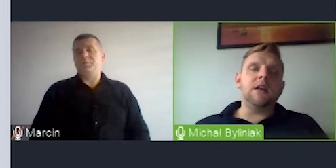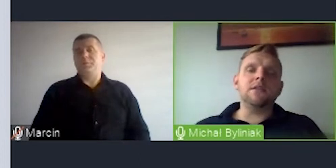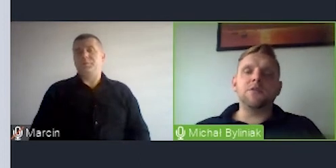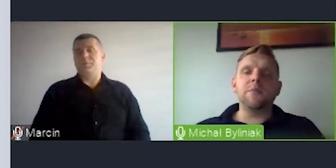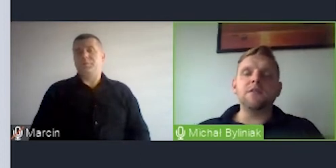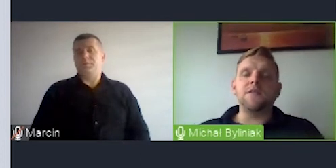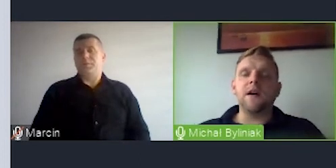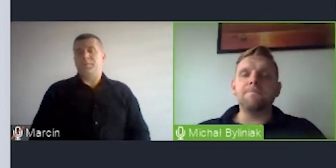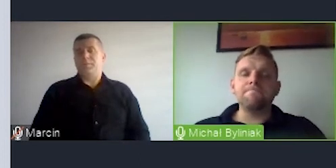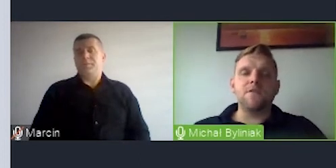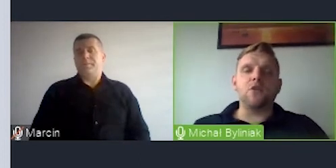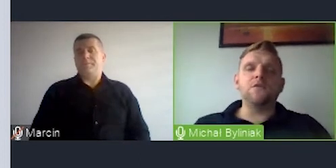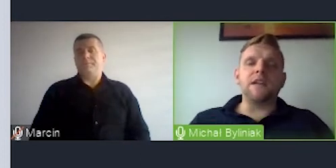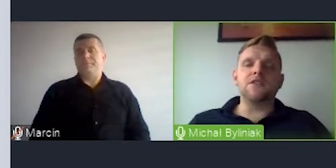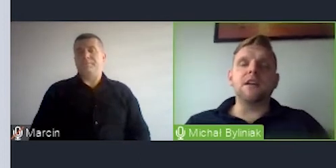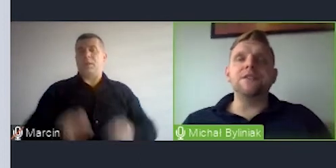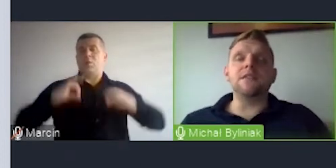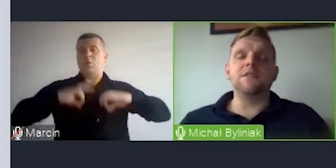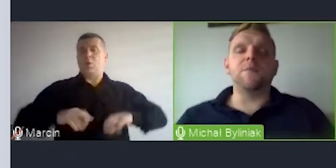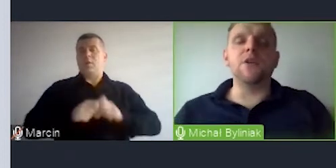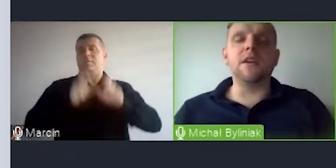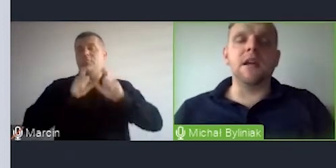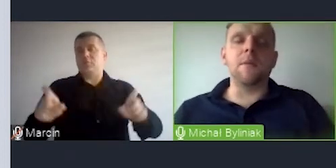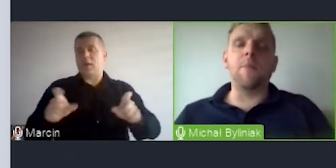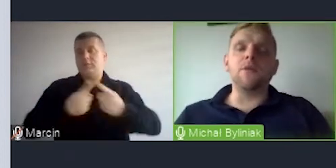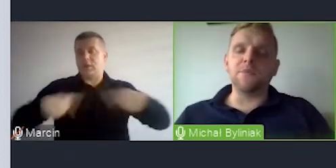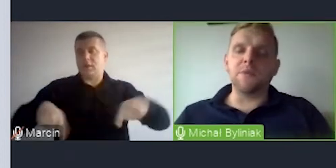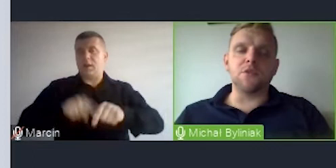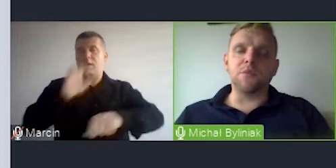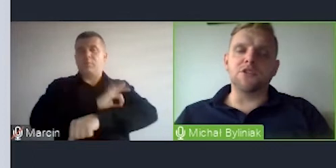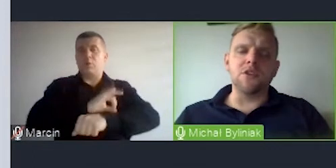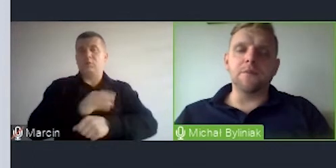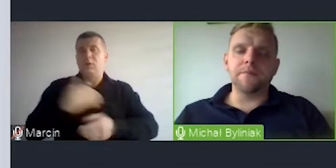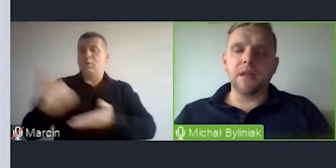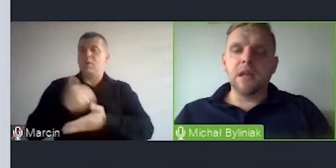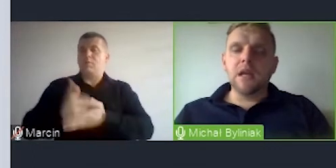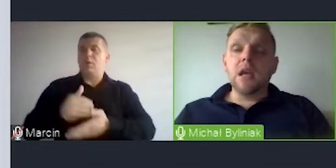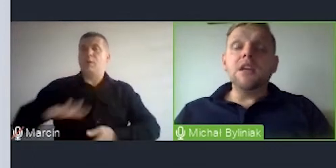I teraz proszę Państwa, dochód w trakcie realizacji w projektach z pomocą publiczną.